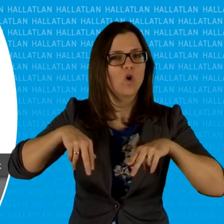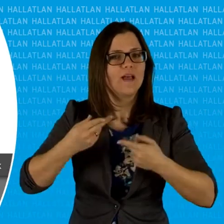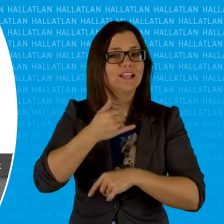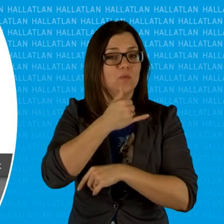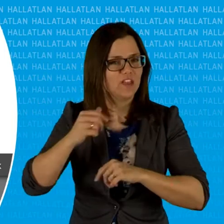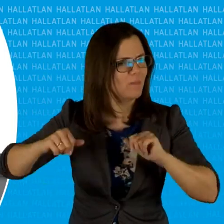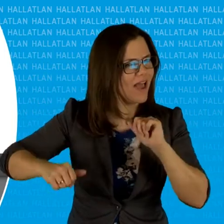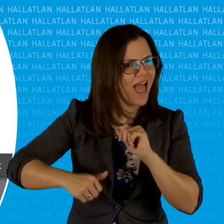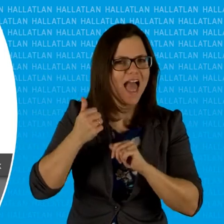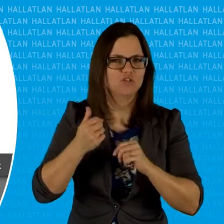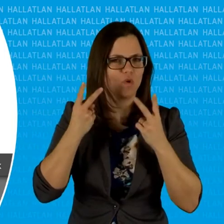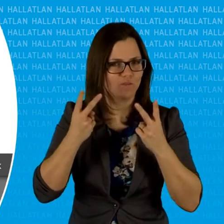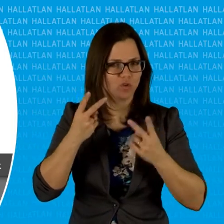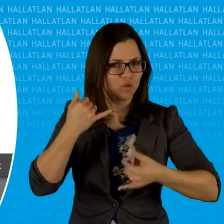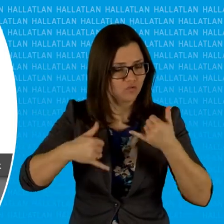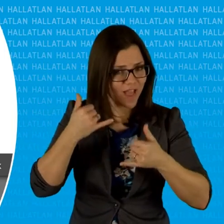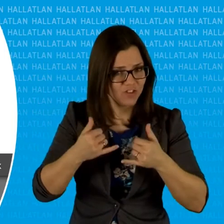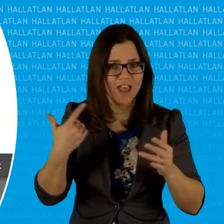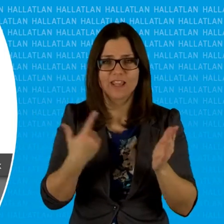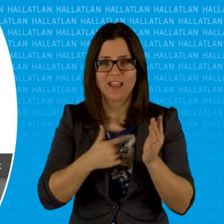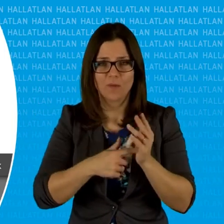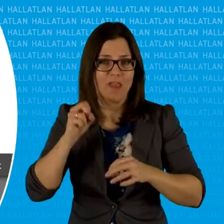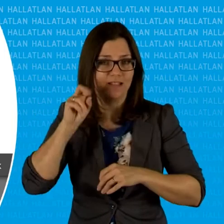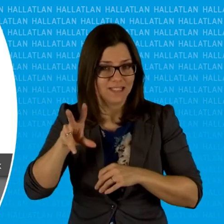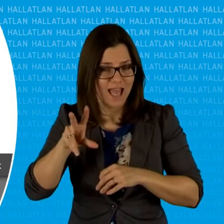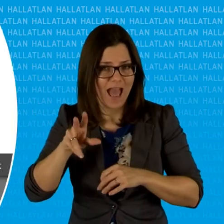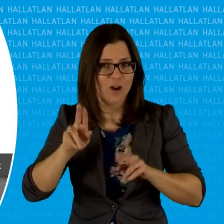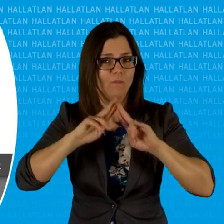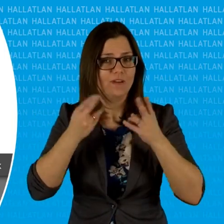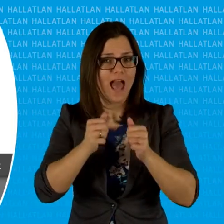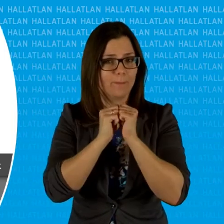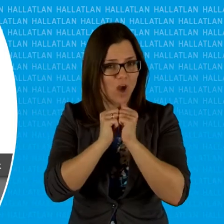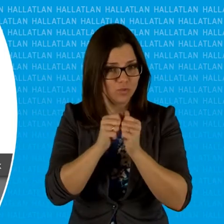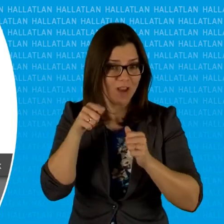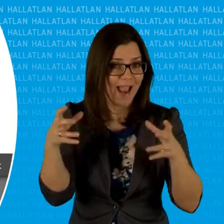Az első komolyabb megmérettetésen, a 2013 Világbajnokságon